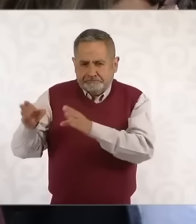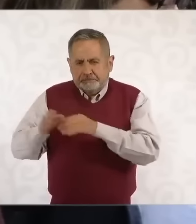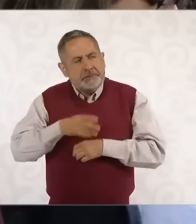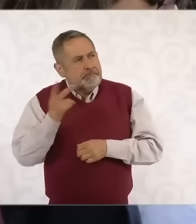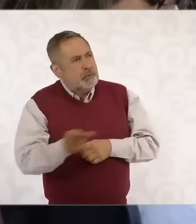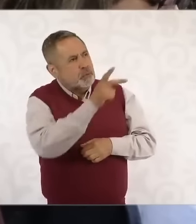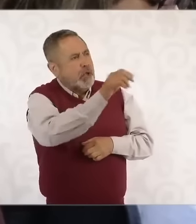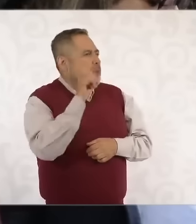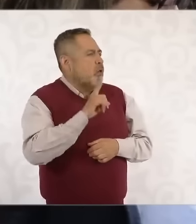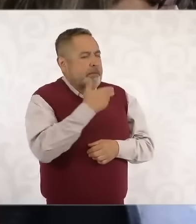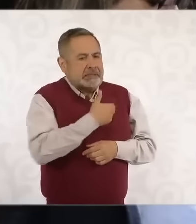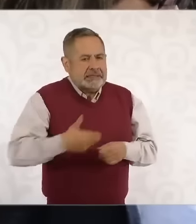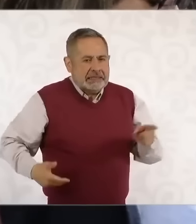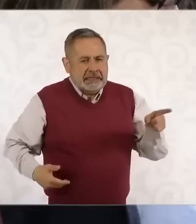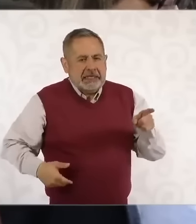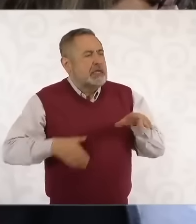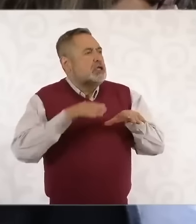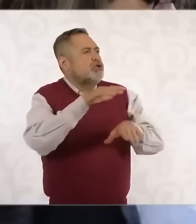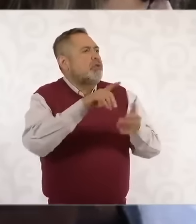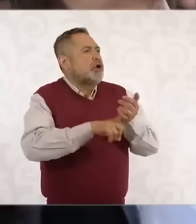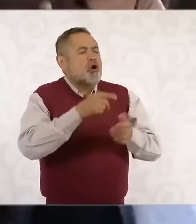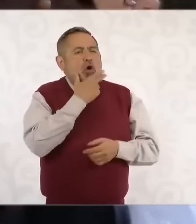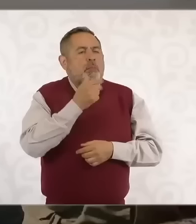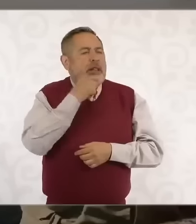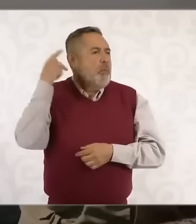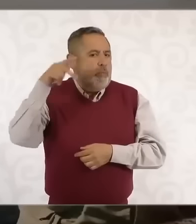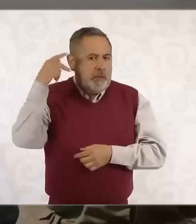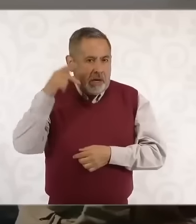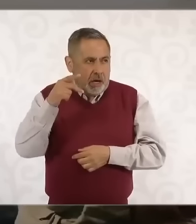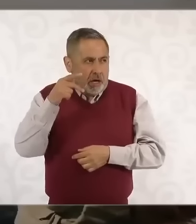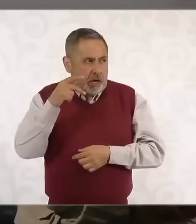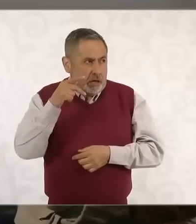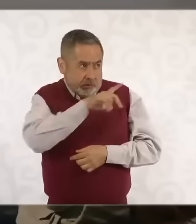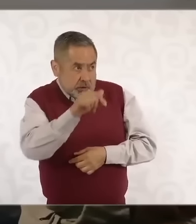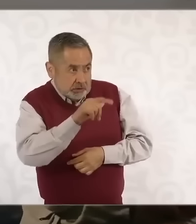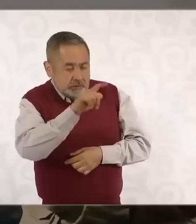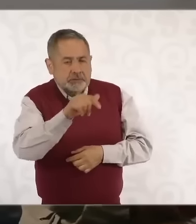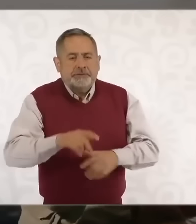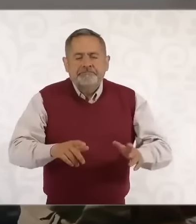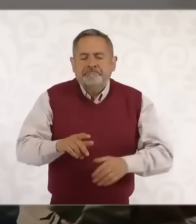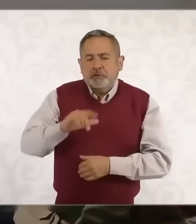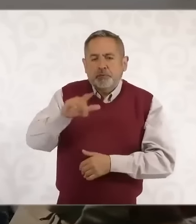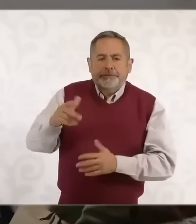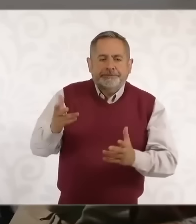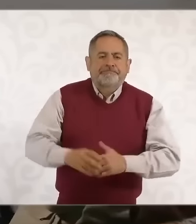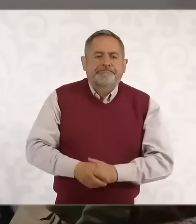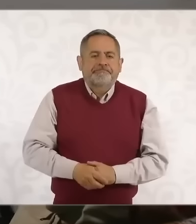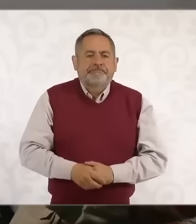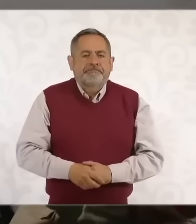no sé si se la puede hacer ahorita de una vez o terminando si quier sobre el tema. Sobre el tema,